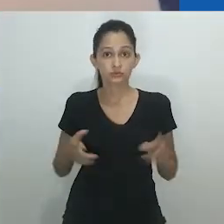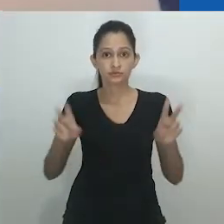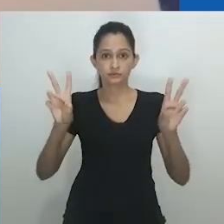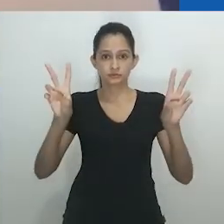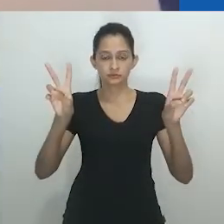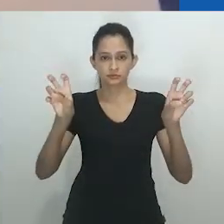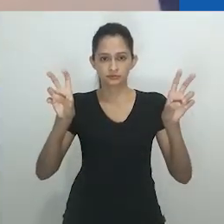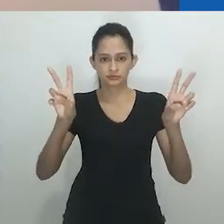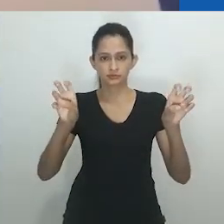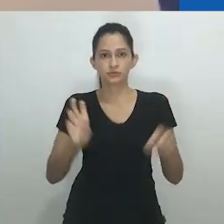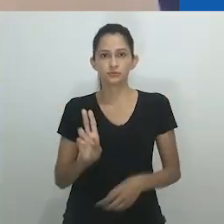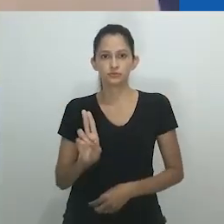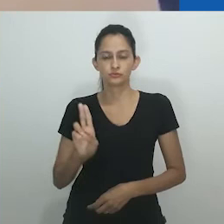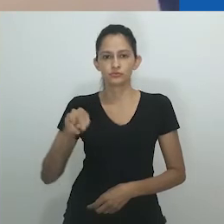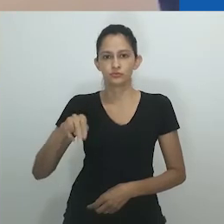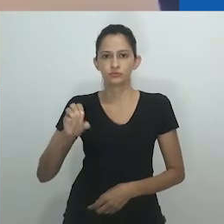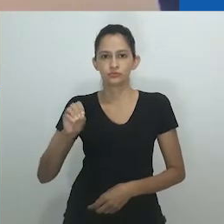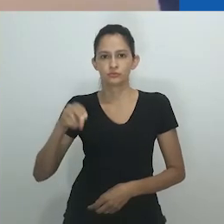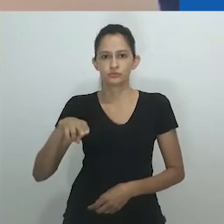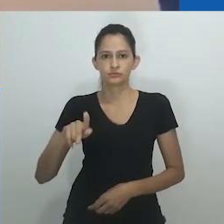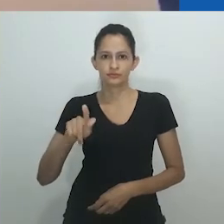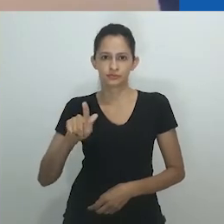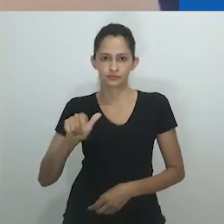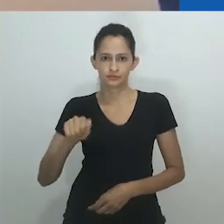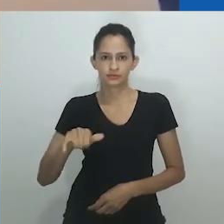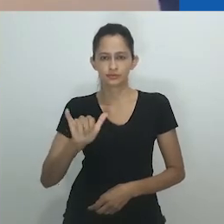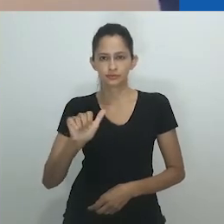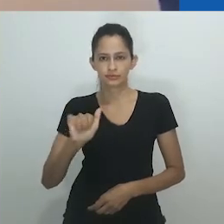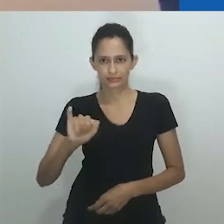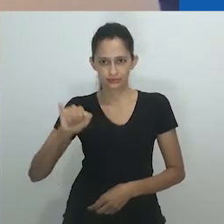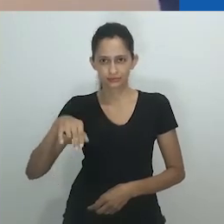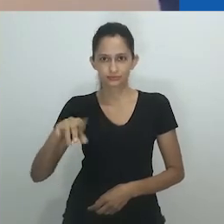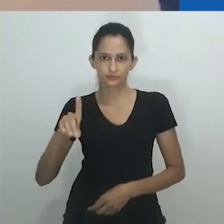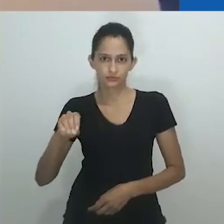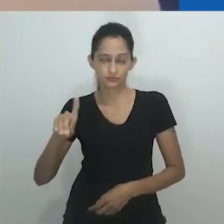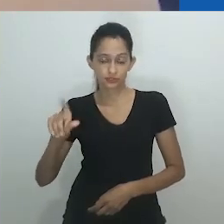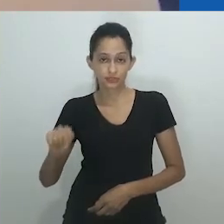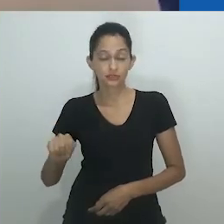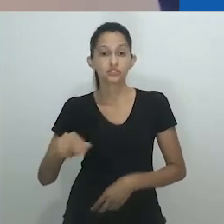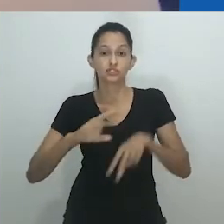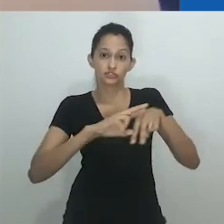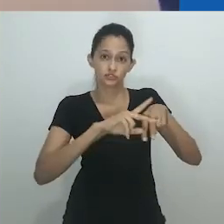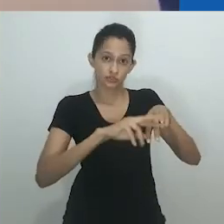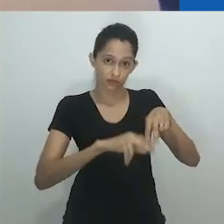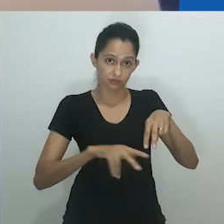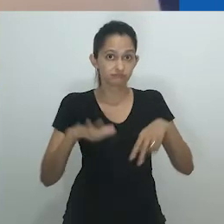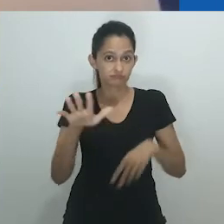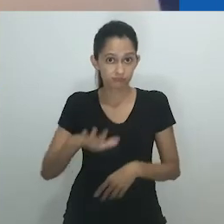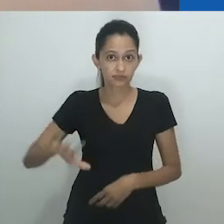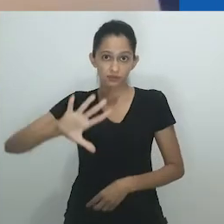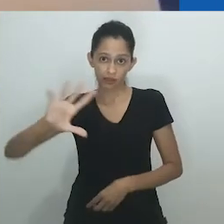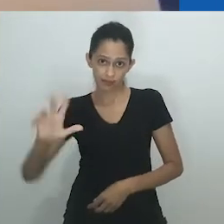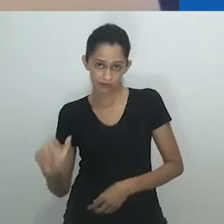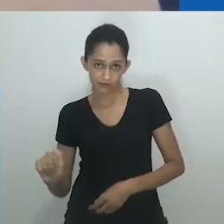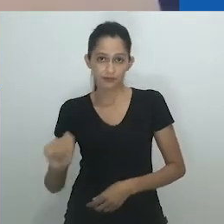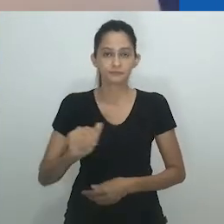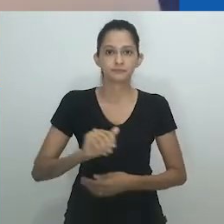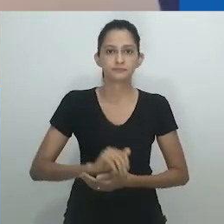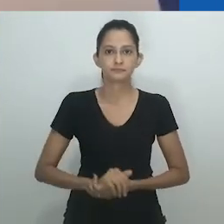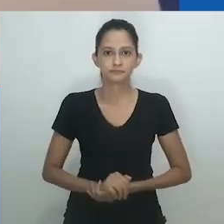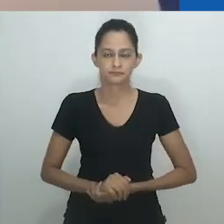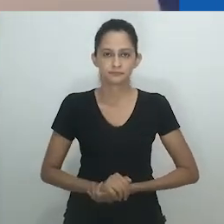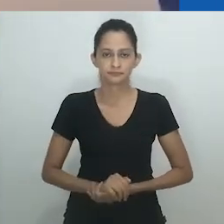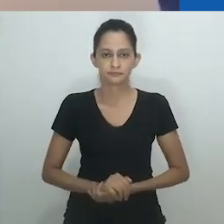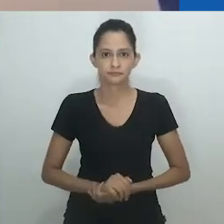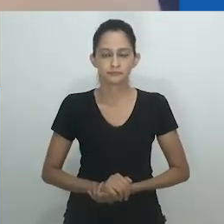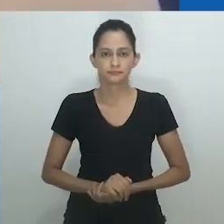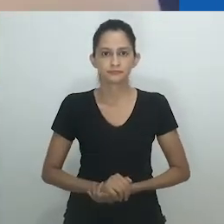Então, minha contribuição hoje se chama, tem como título Unongayindoda: fazendo o gênero em um contexto sul-africano.